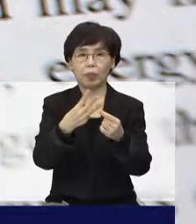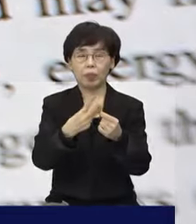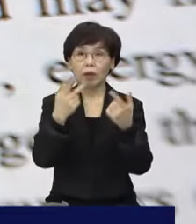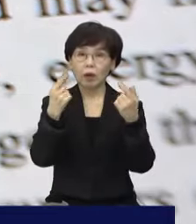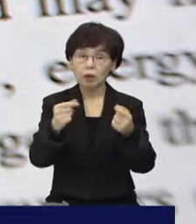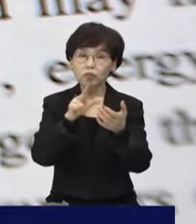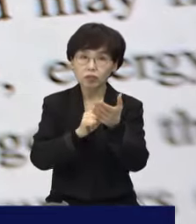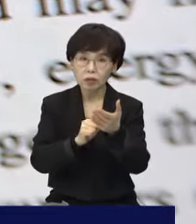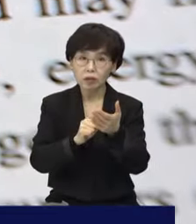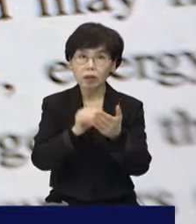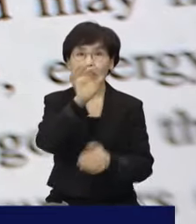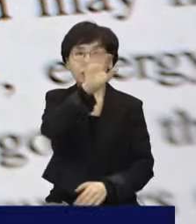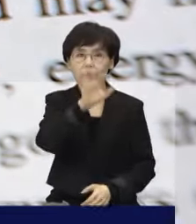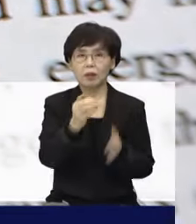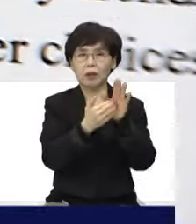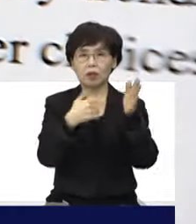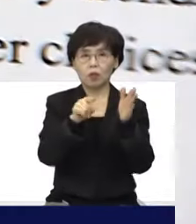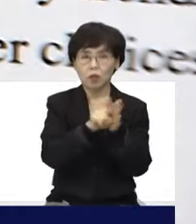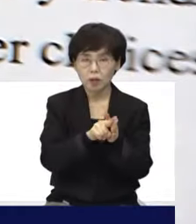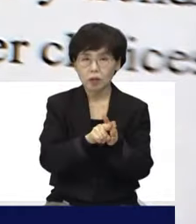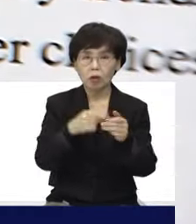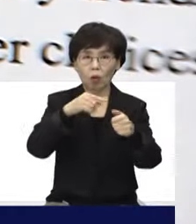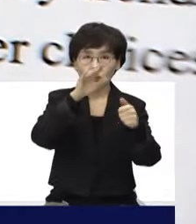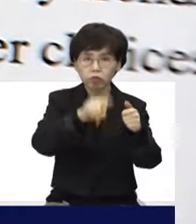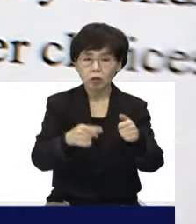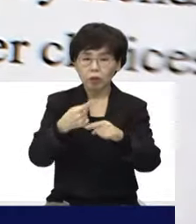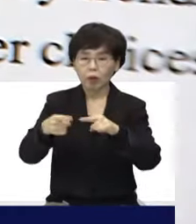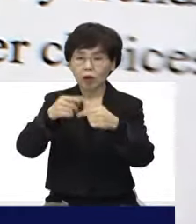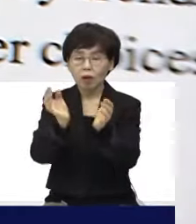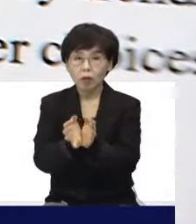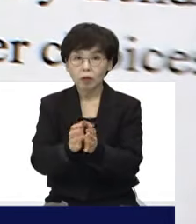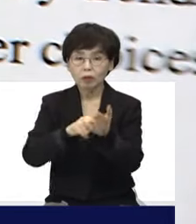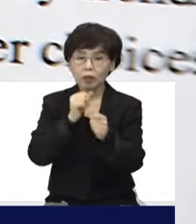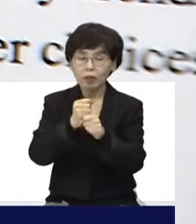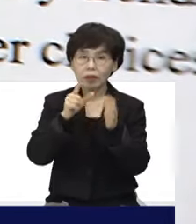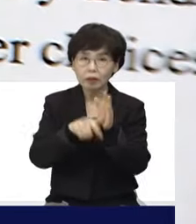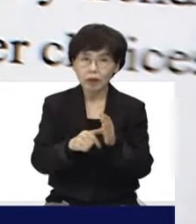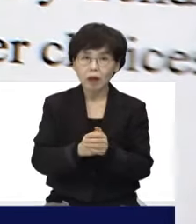교육부와 평가원은 출제 과정에서 수능 문항과 사교육 문항 간 유사성 검증을